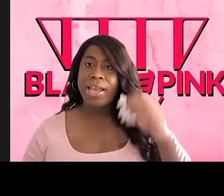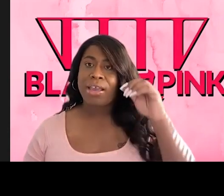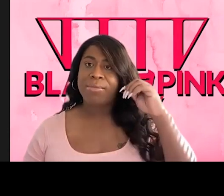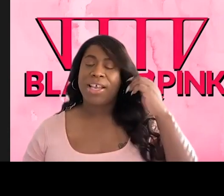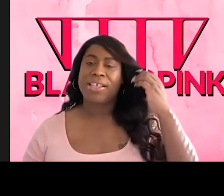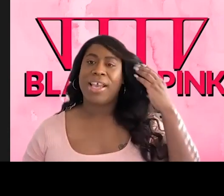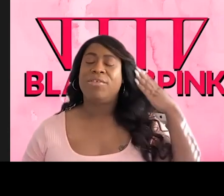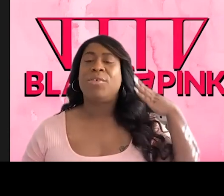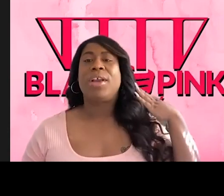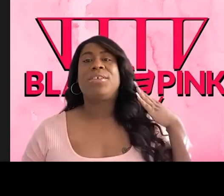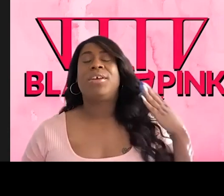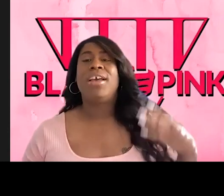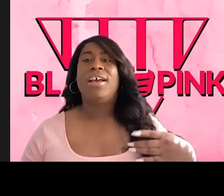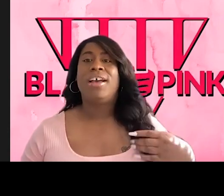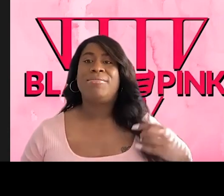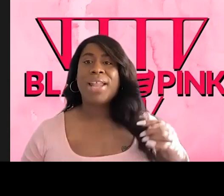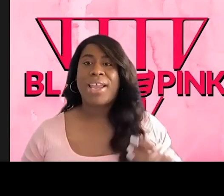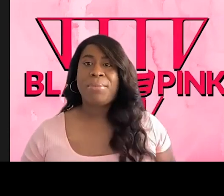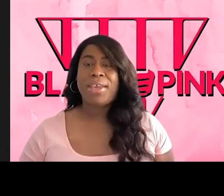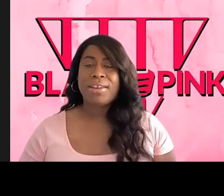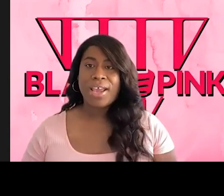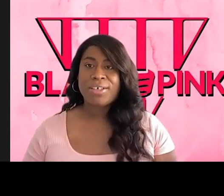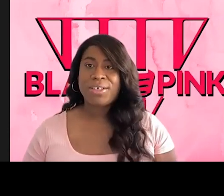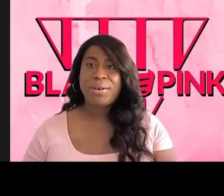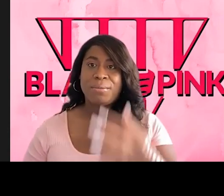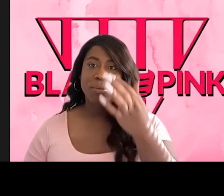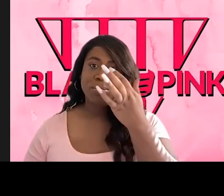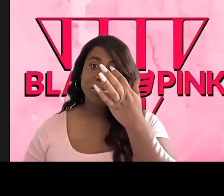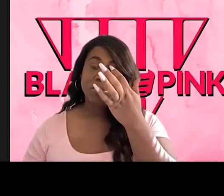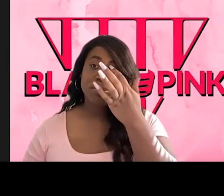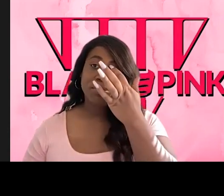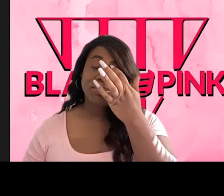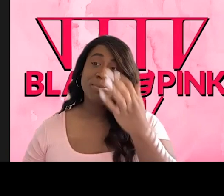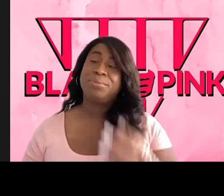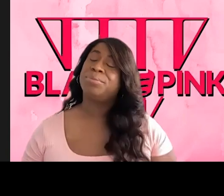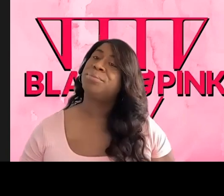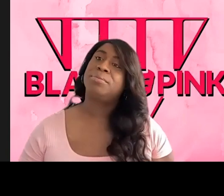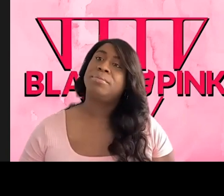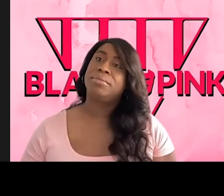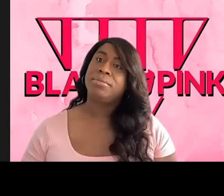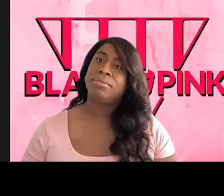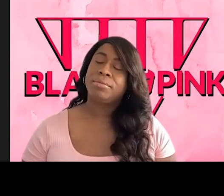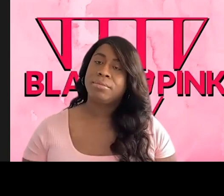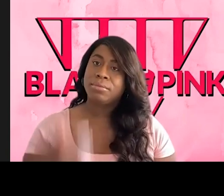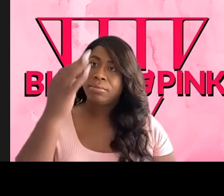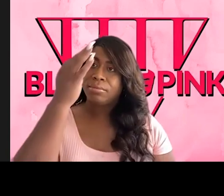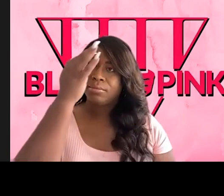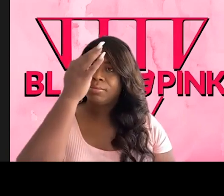y soy la directora ejecutiva de Black and Pink National. Dios mío, Dominique.